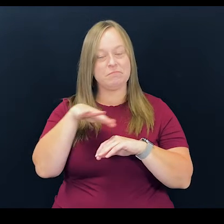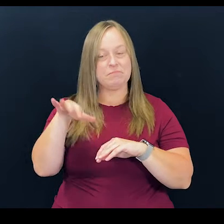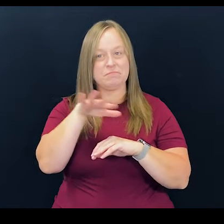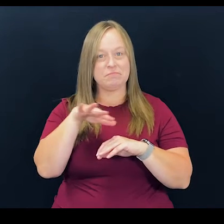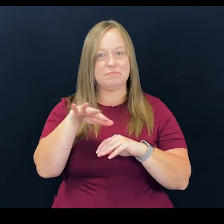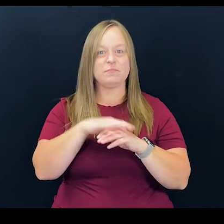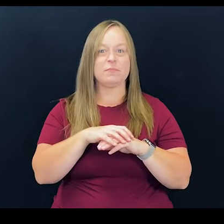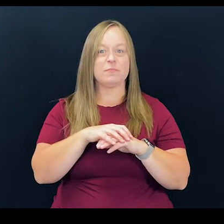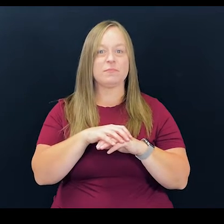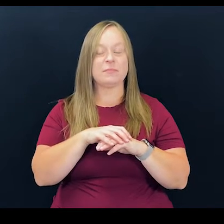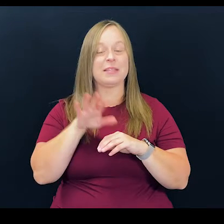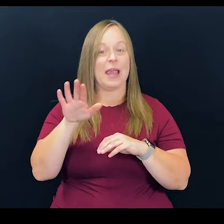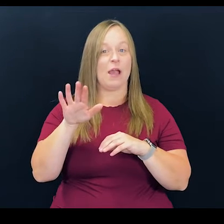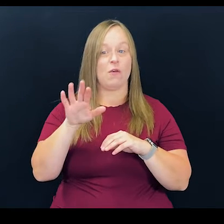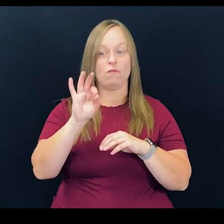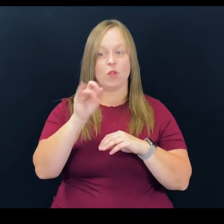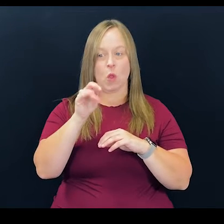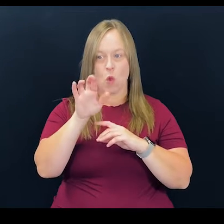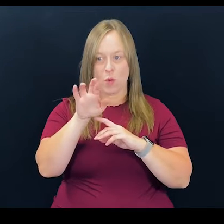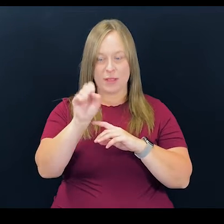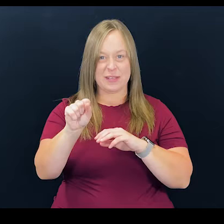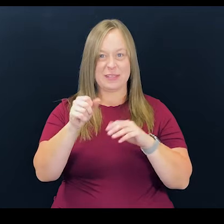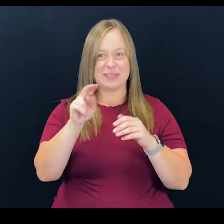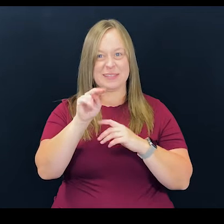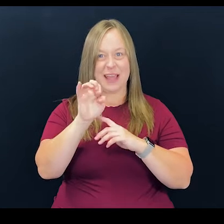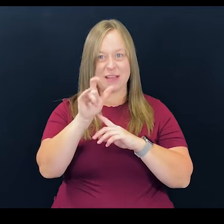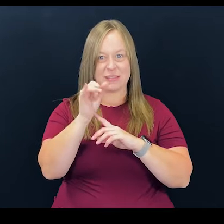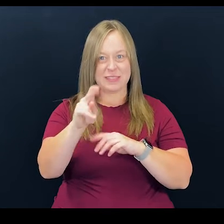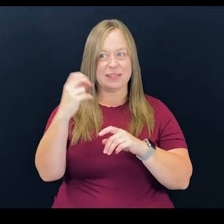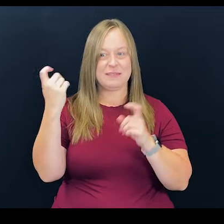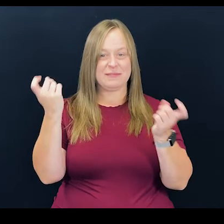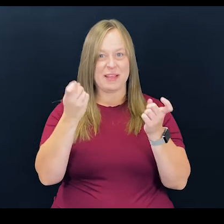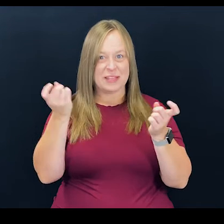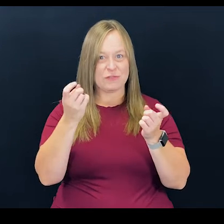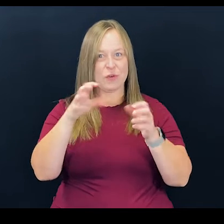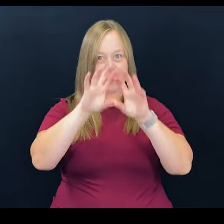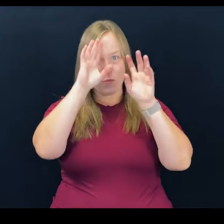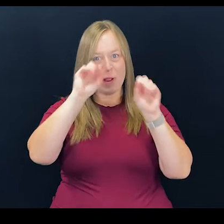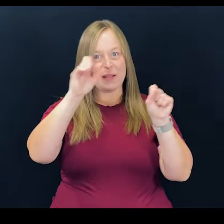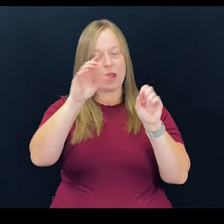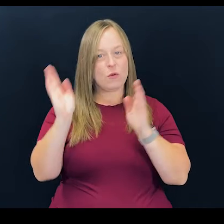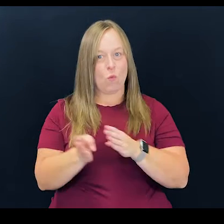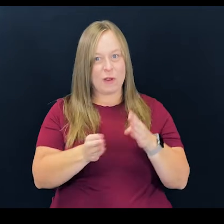Y hoy, tenemos a Nelson Flores. Nelson es el presidente y organizador del LatinFest